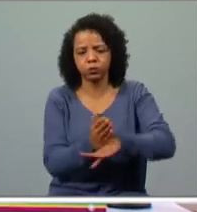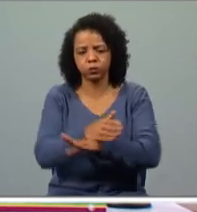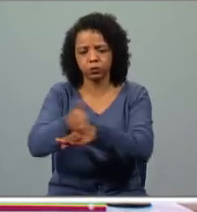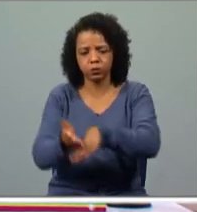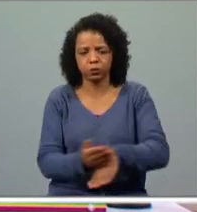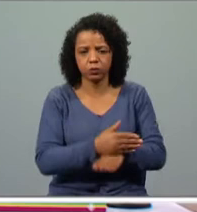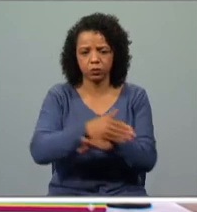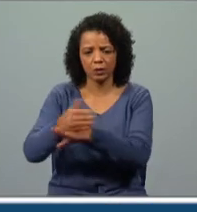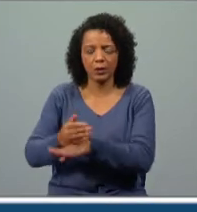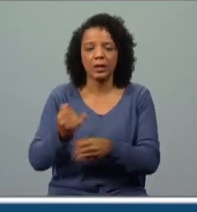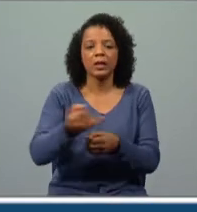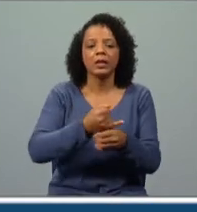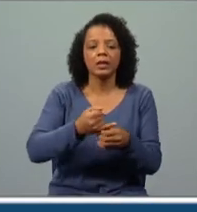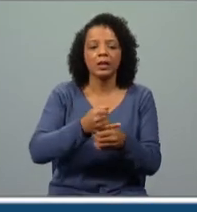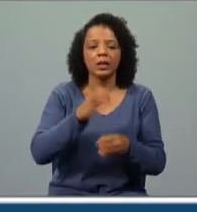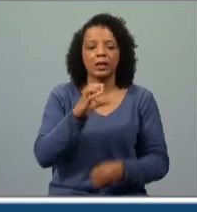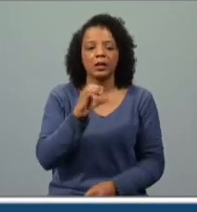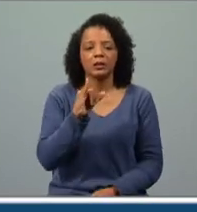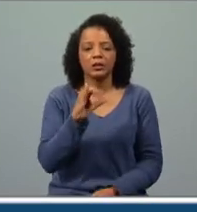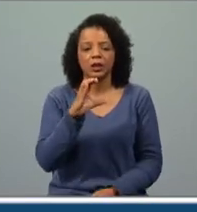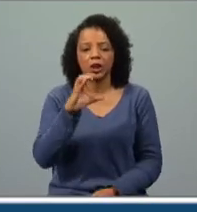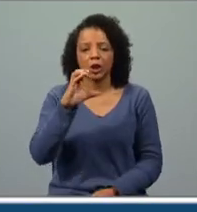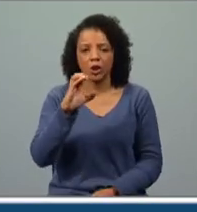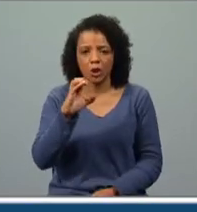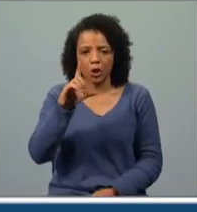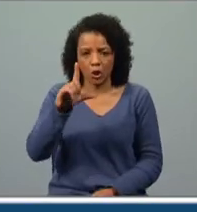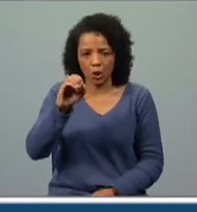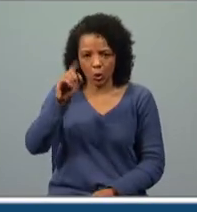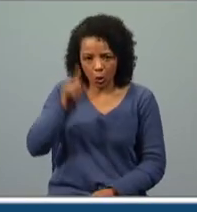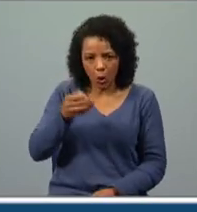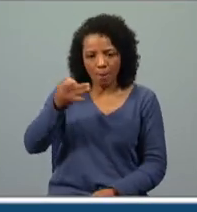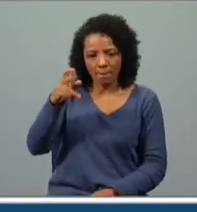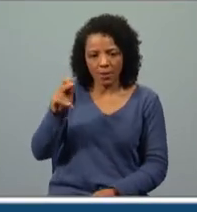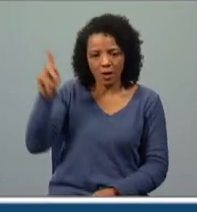ilha da ciclópia o que é que era a ilha da se cópia era uma ilha onde tudo era 獨眼島是什麼島da se copy 是一座島嶼，一切都在那裡